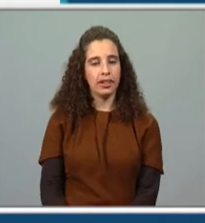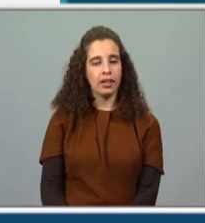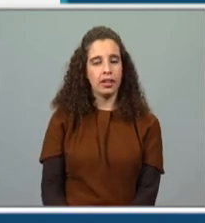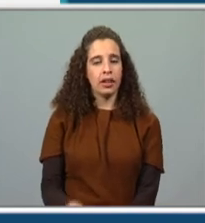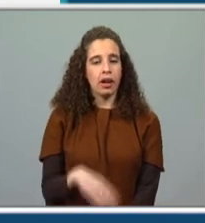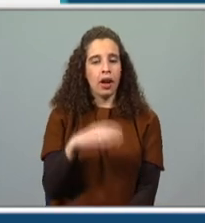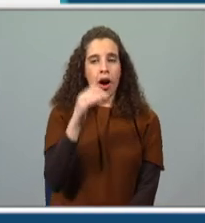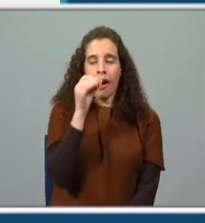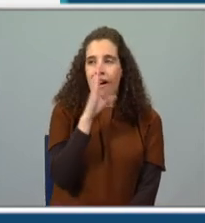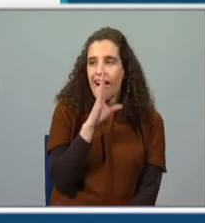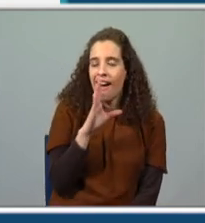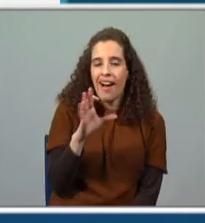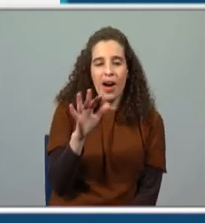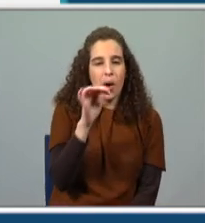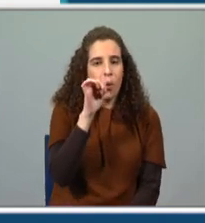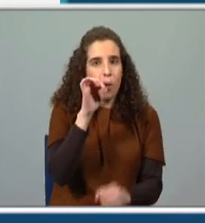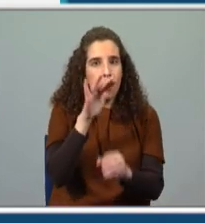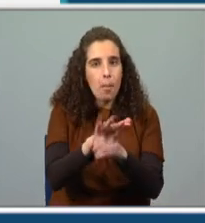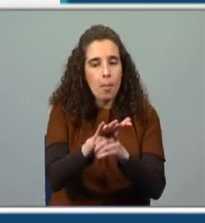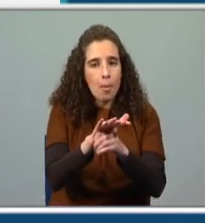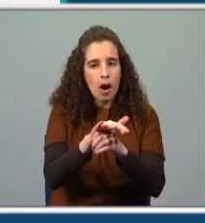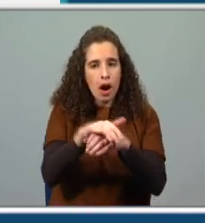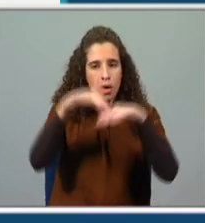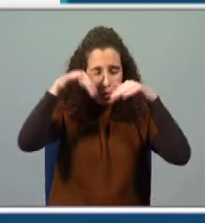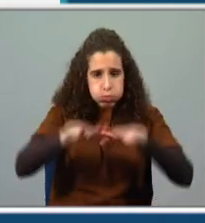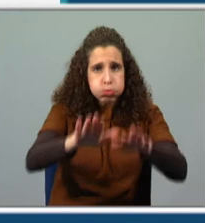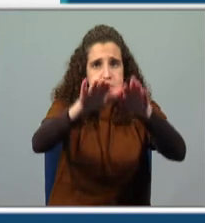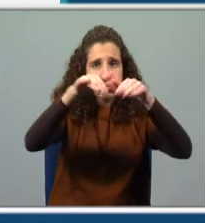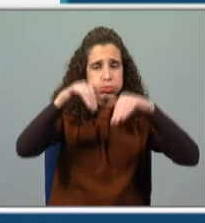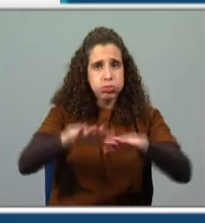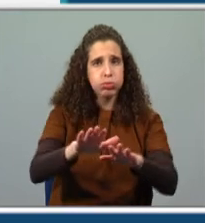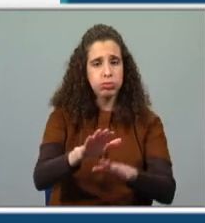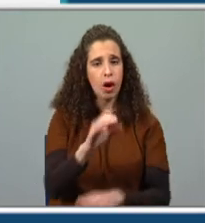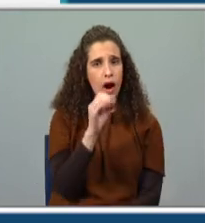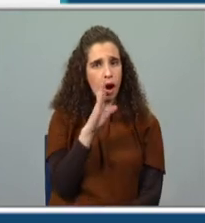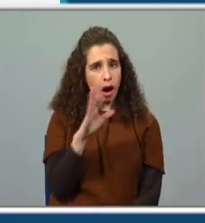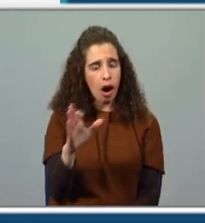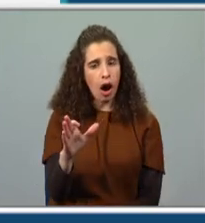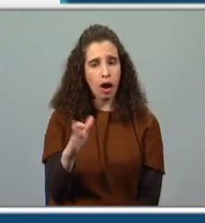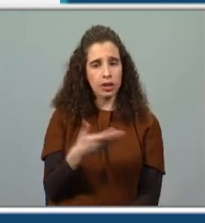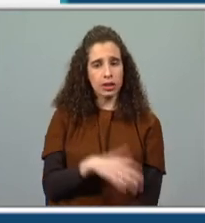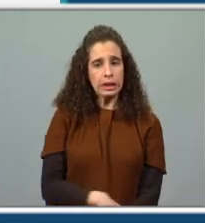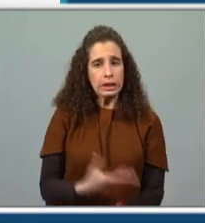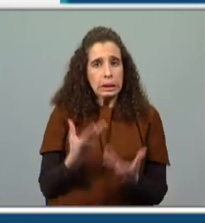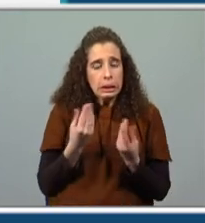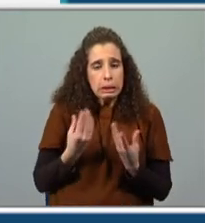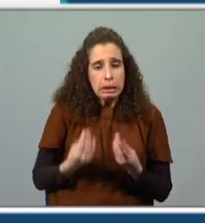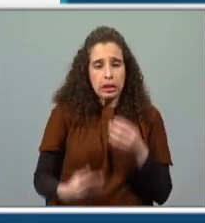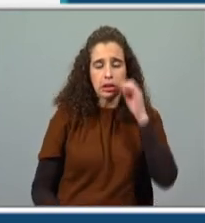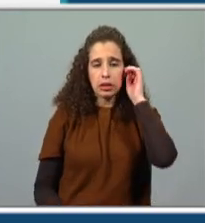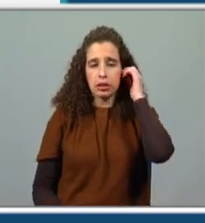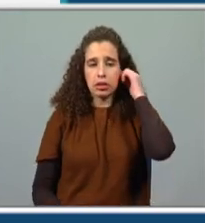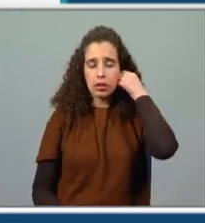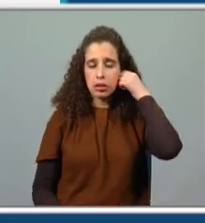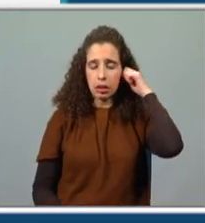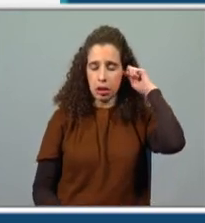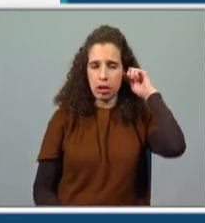ó como o mar está bravo e queijo era quase de ter medo e alegria muito mais 哦，大海有多憤怒，奶酪有多憤怒幾乎有更多的恐懼和快樂